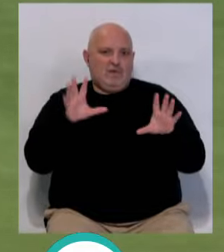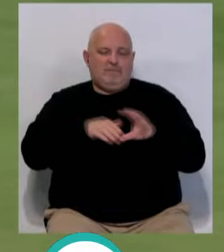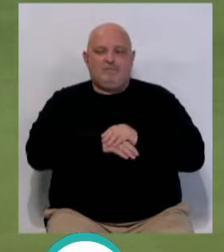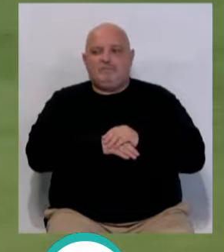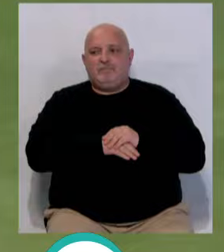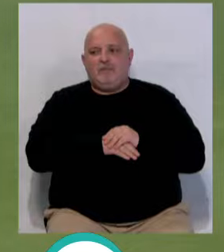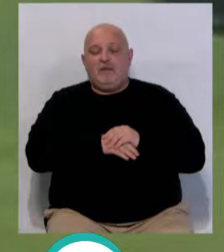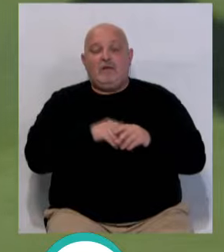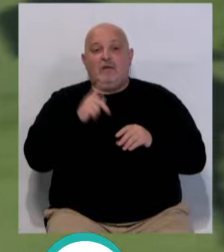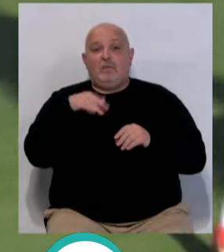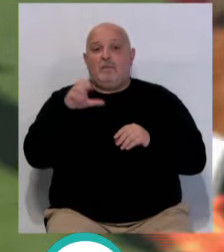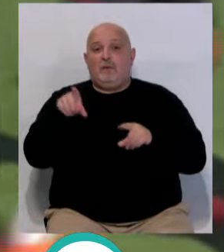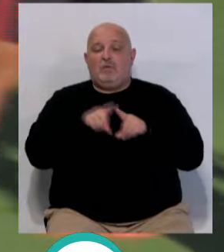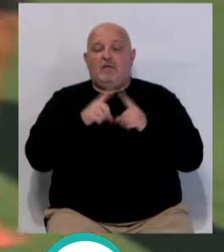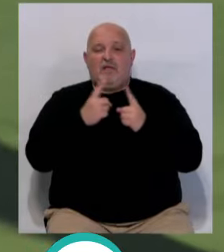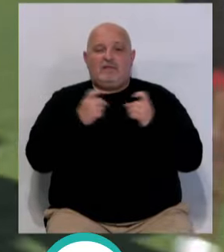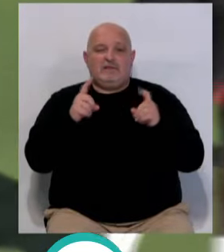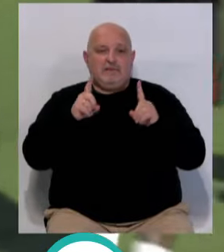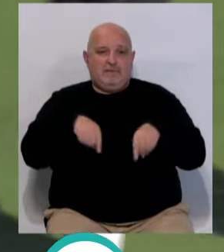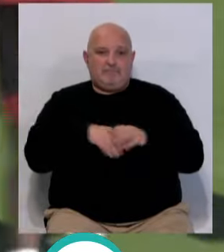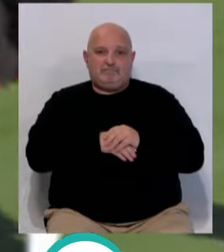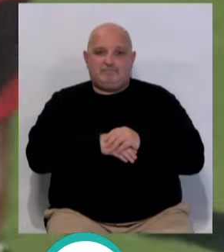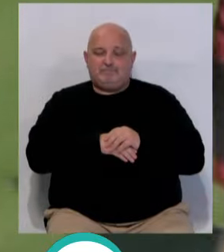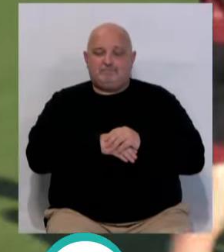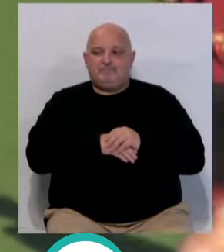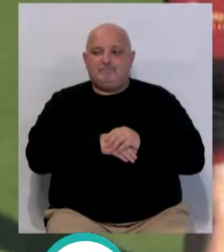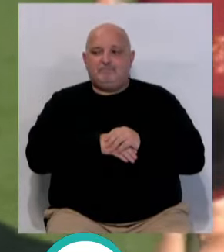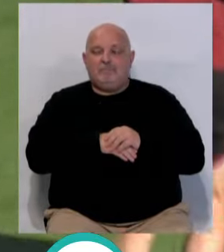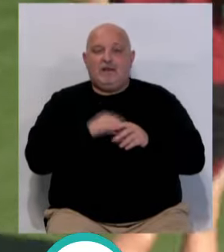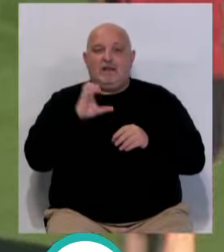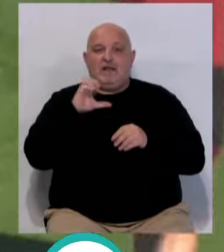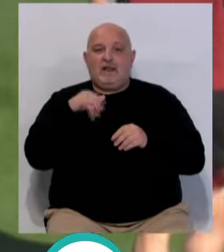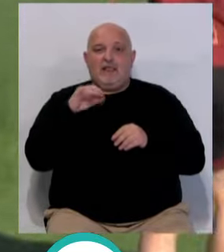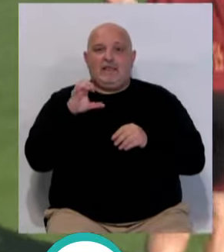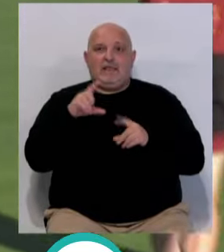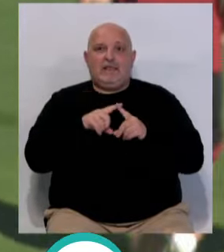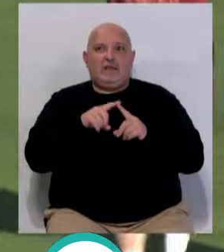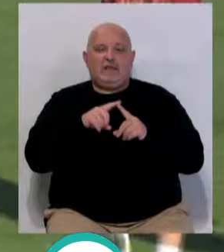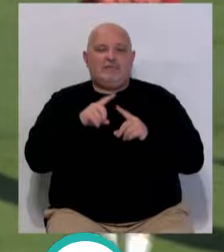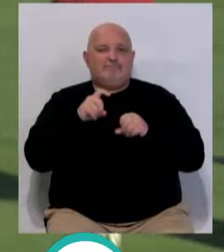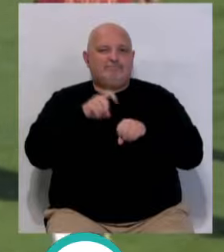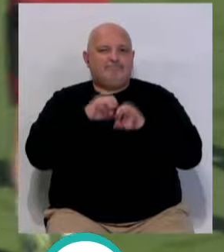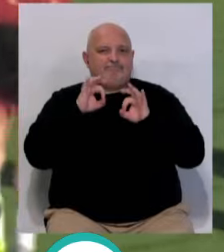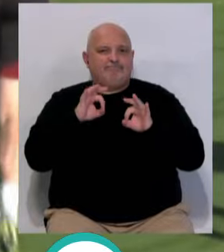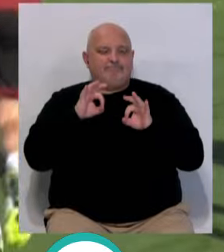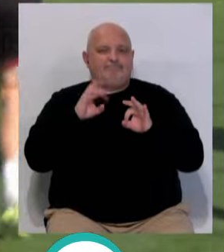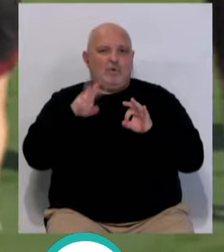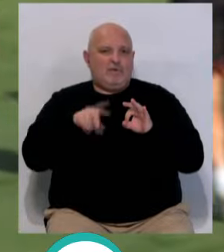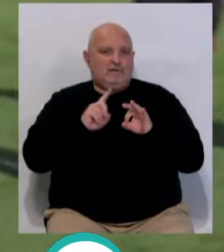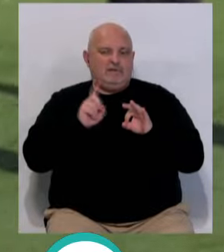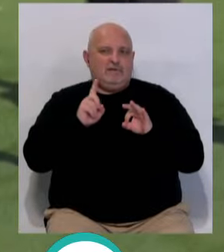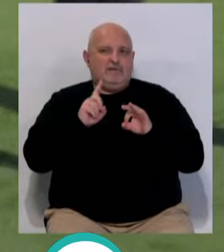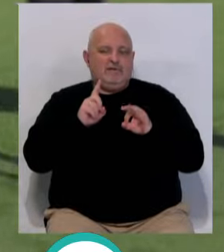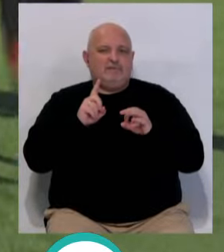de cuam Bueno yo creo que hacía falta también no Escalante no es el Escalante que que también lo ha